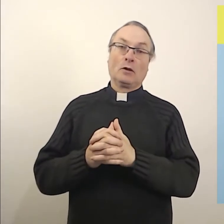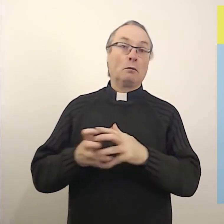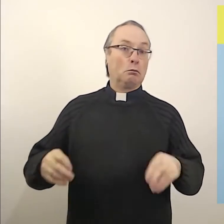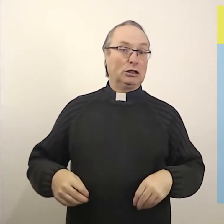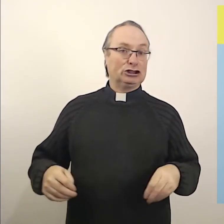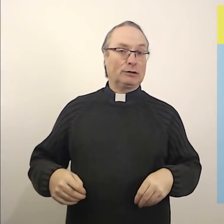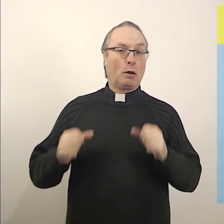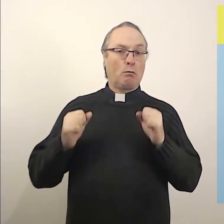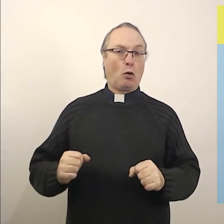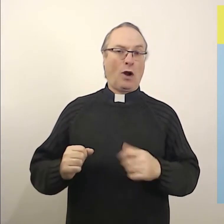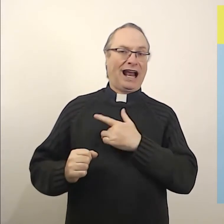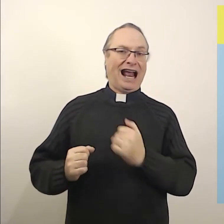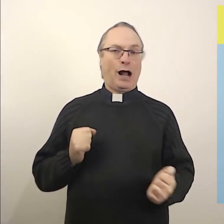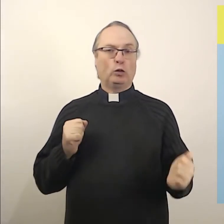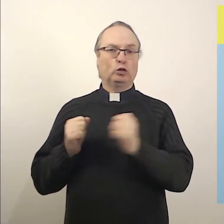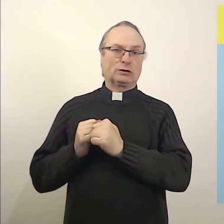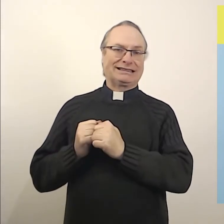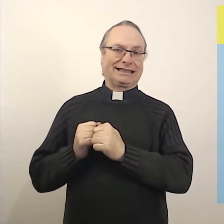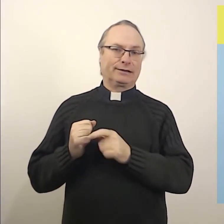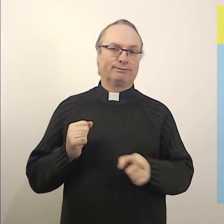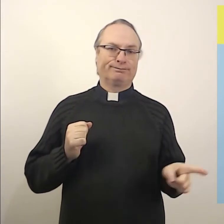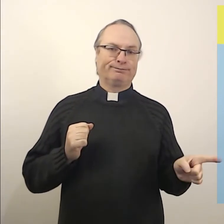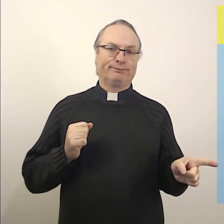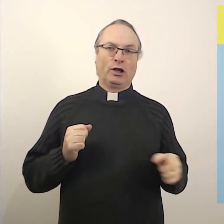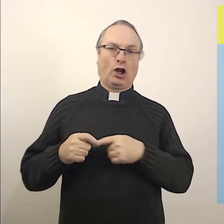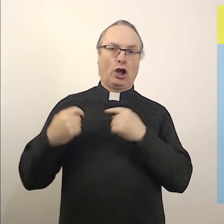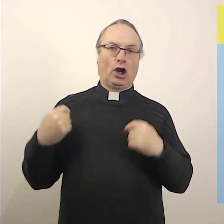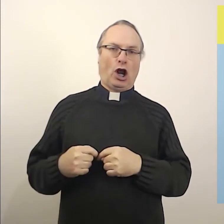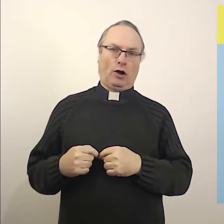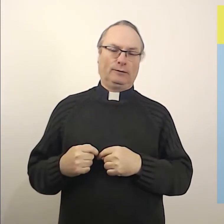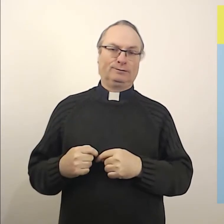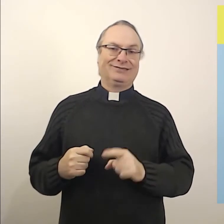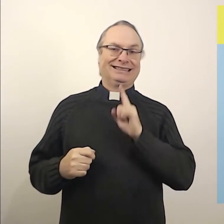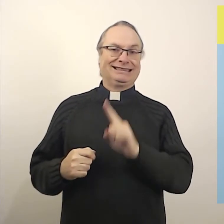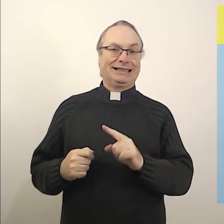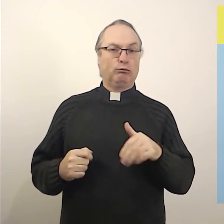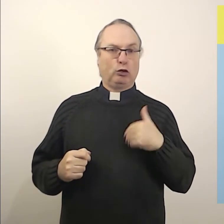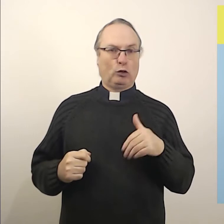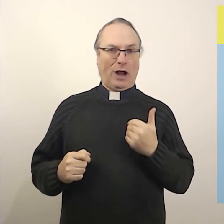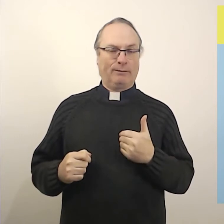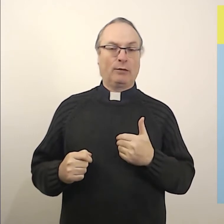Le péché peut endurcir le cœur. C'est pourquoi,